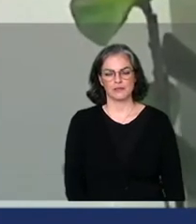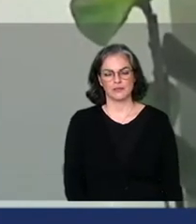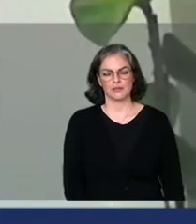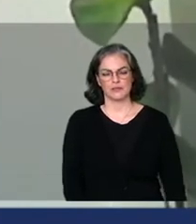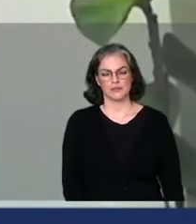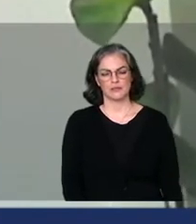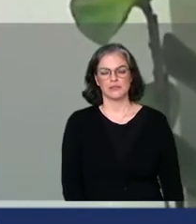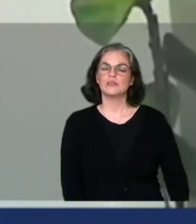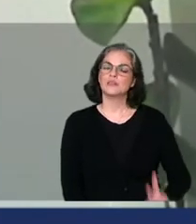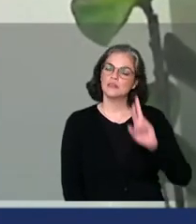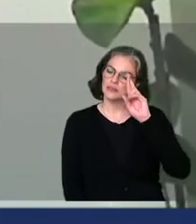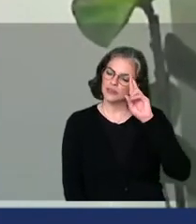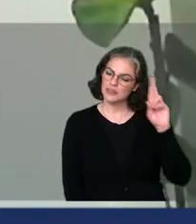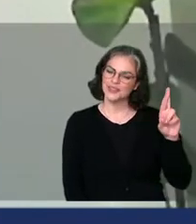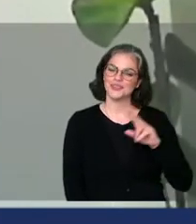SALOMÃO. HELDER SALOMÃO.